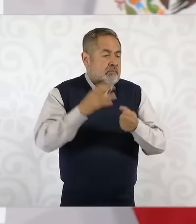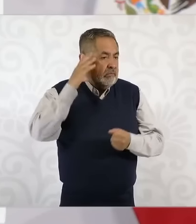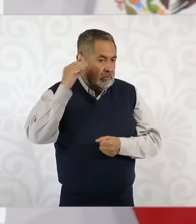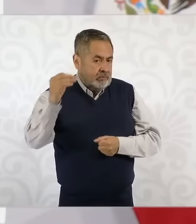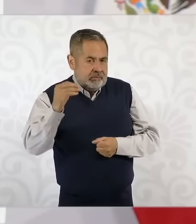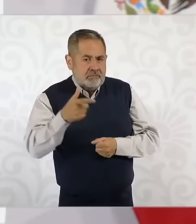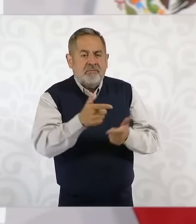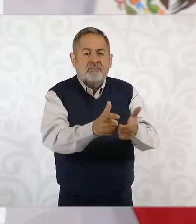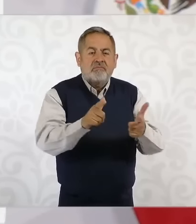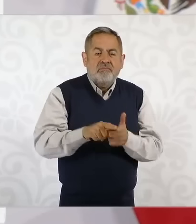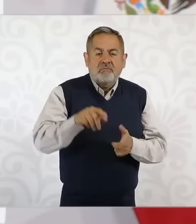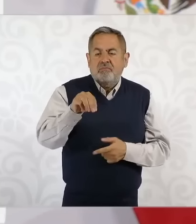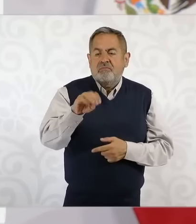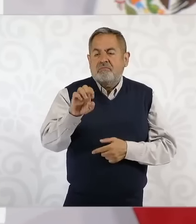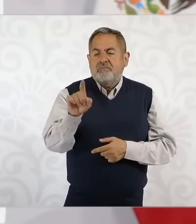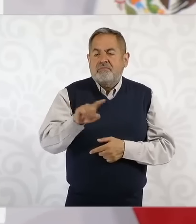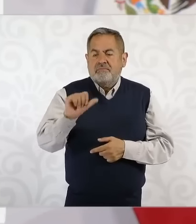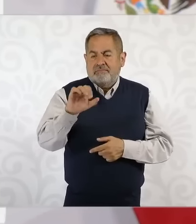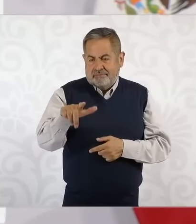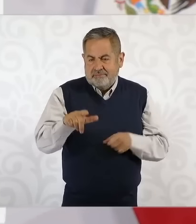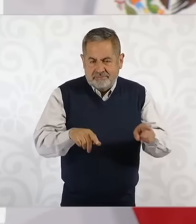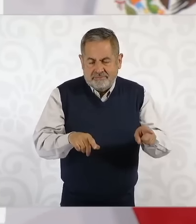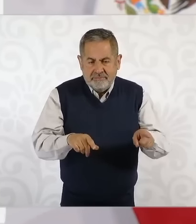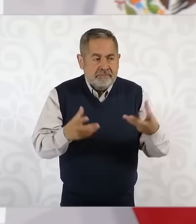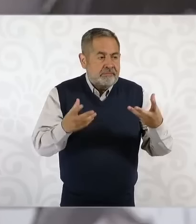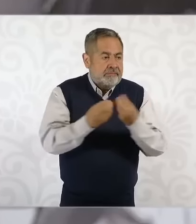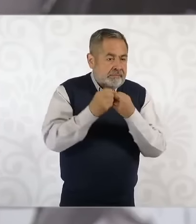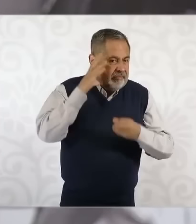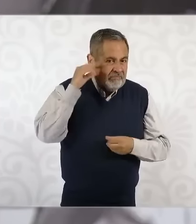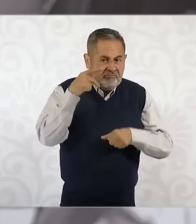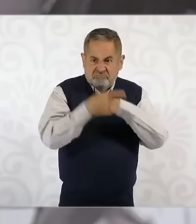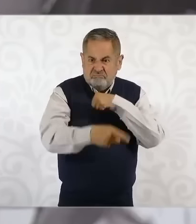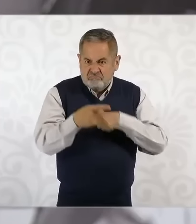identificado como generador de violencia en el estado de Colima y quien contaba con un